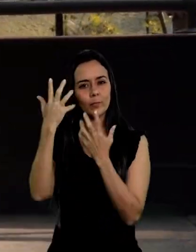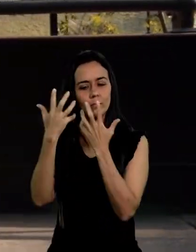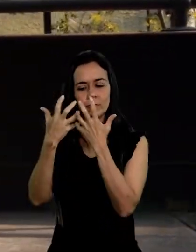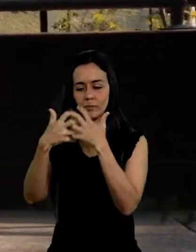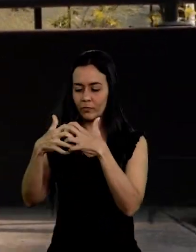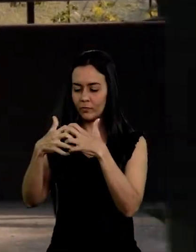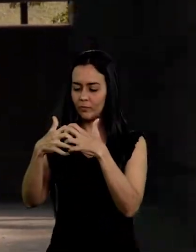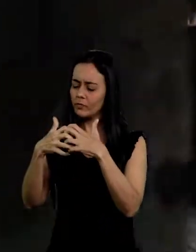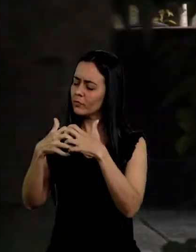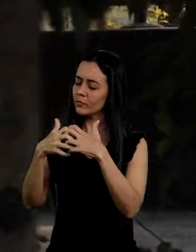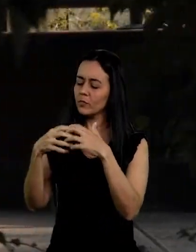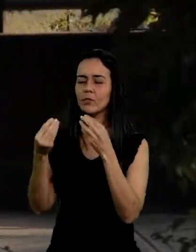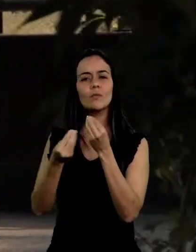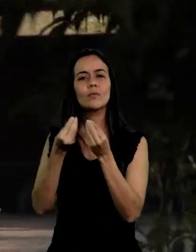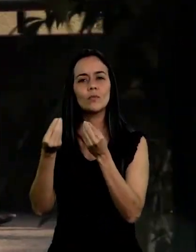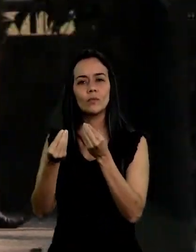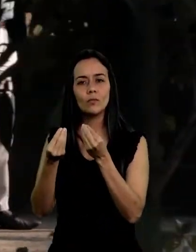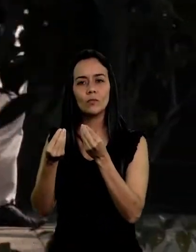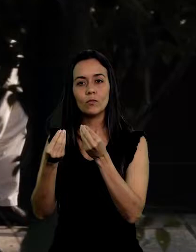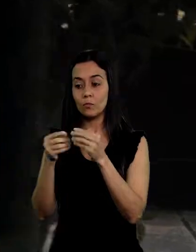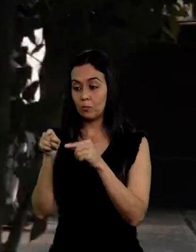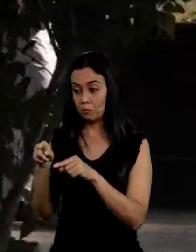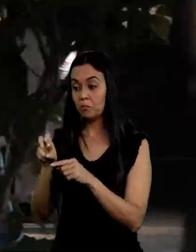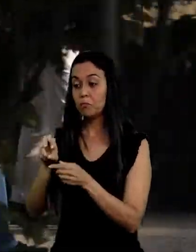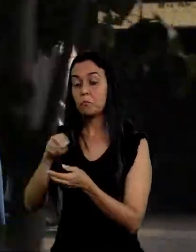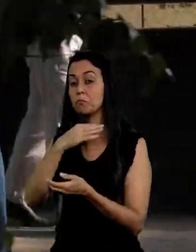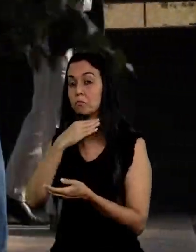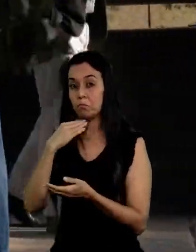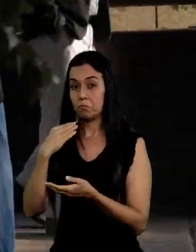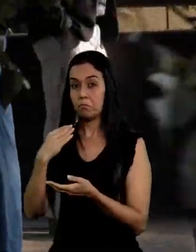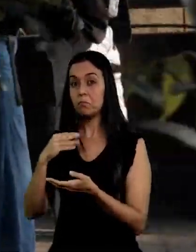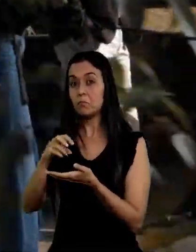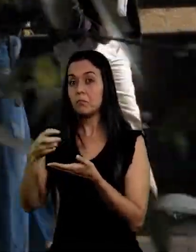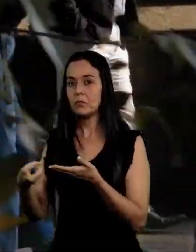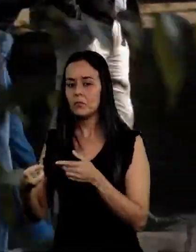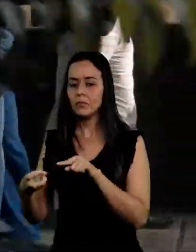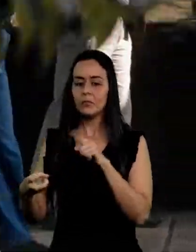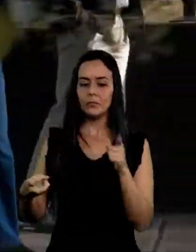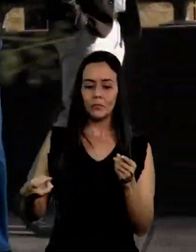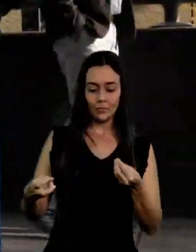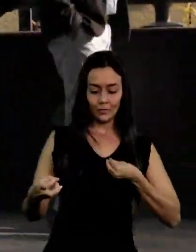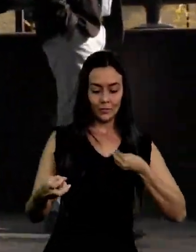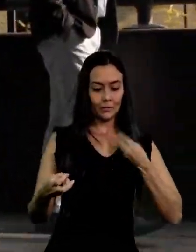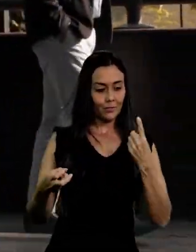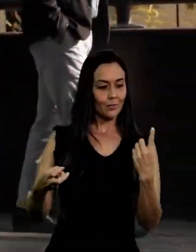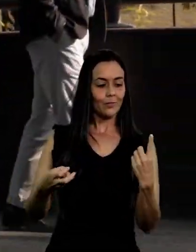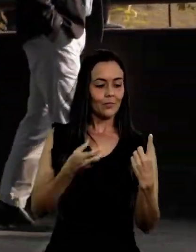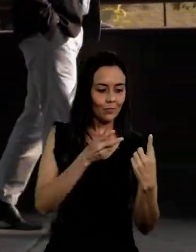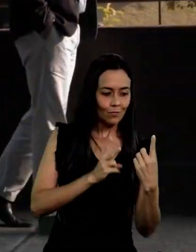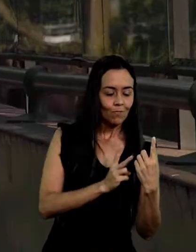inverso também, que a sobrevivência também é um ato coletivo. Sim, sim.